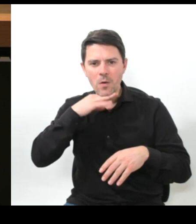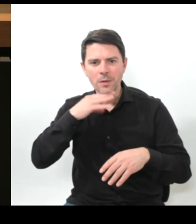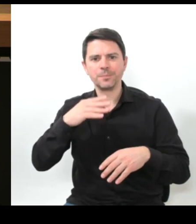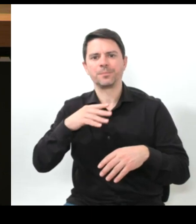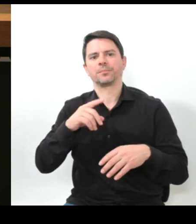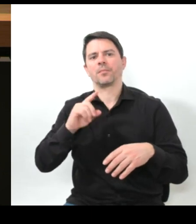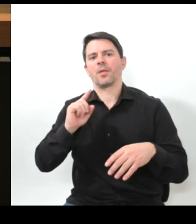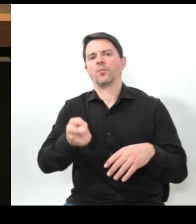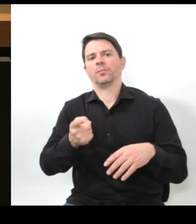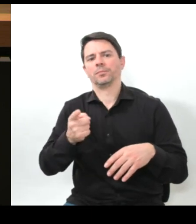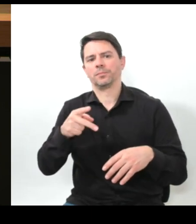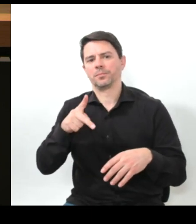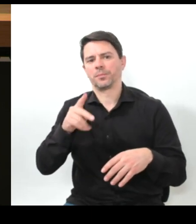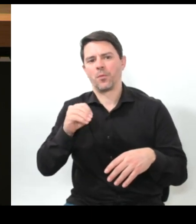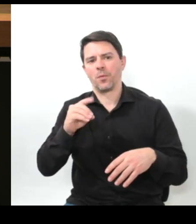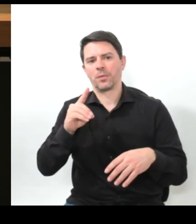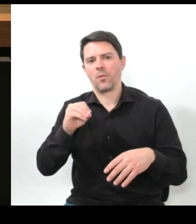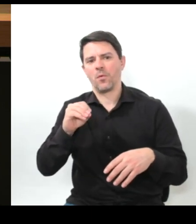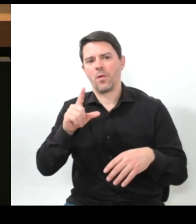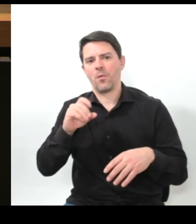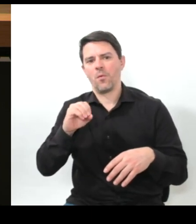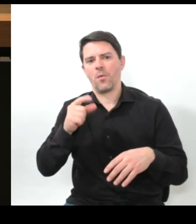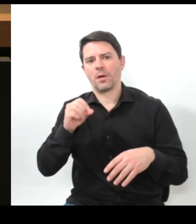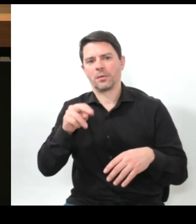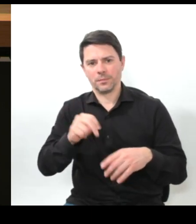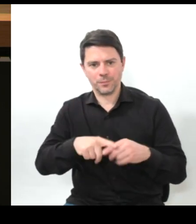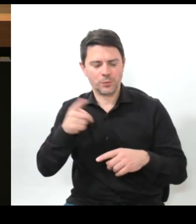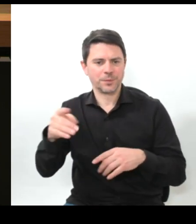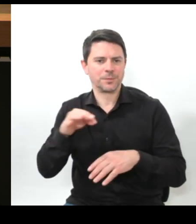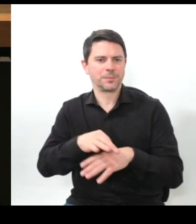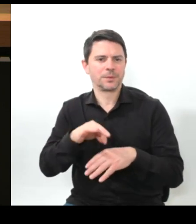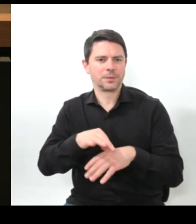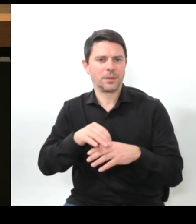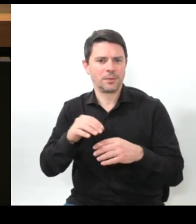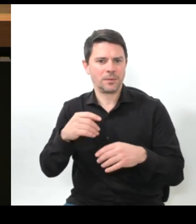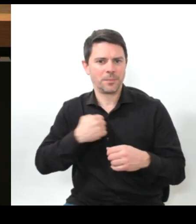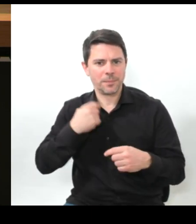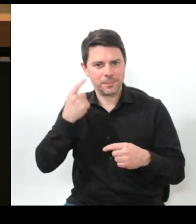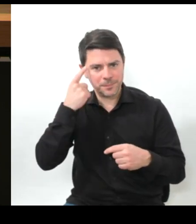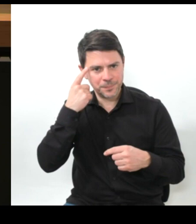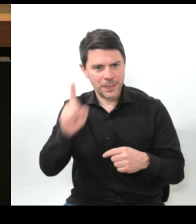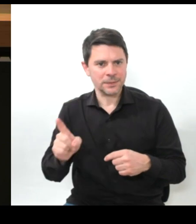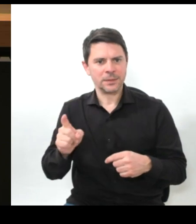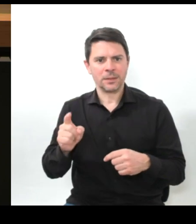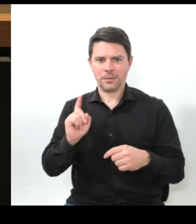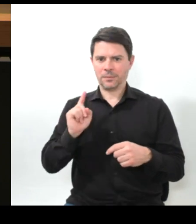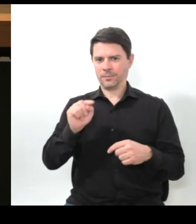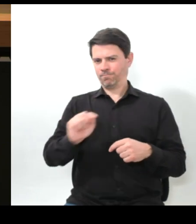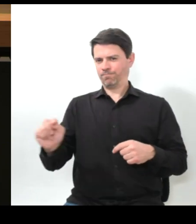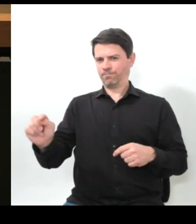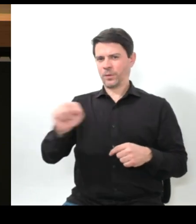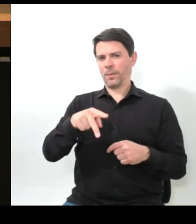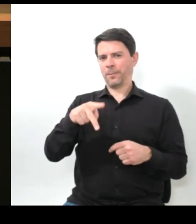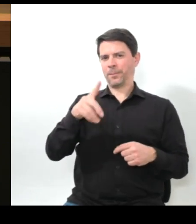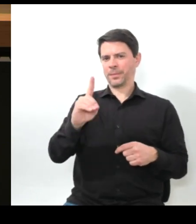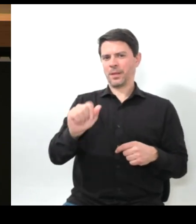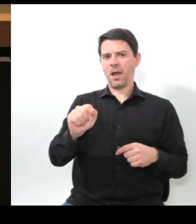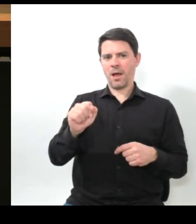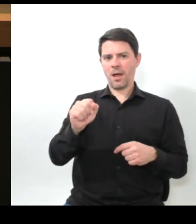Dies ist uns als Sozialdemokraten sehr wichtig. Wir wollen den Gesundheitsberufen wirklich greifbare Anerkennung geben, jenseits des berühmten